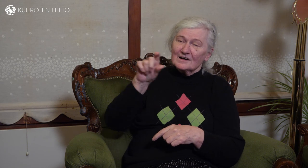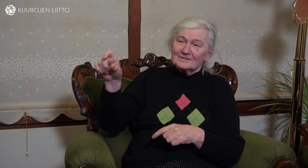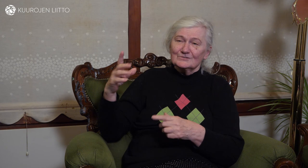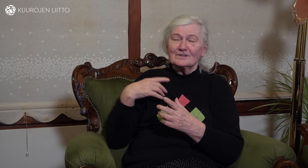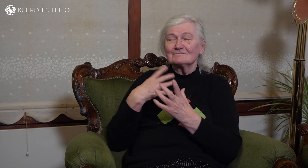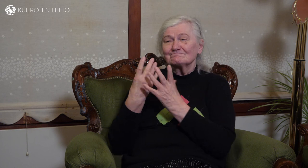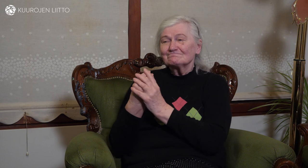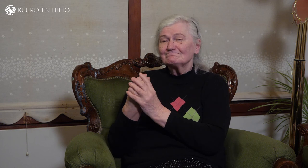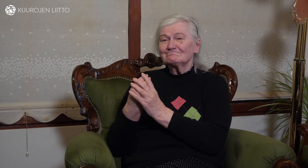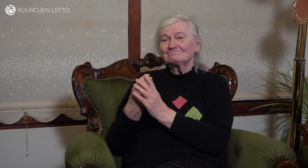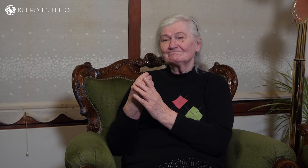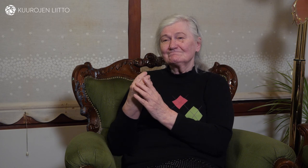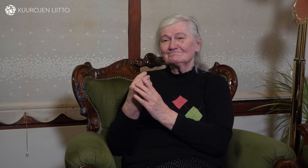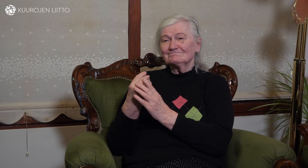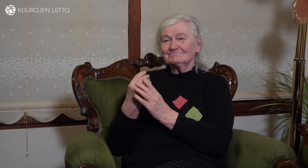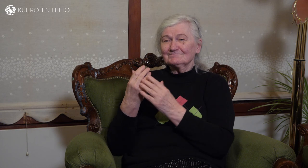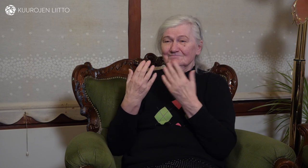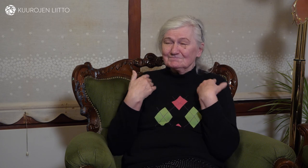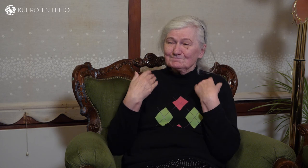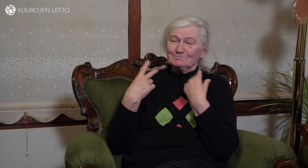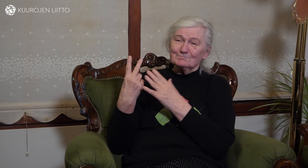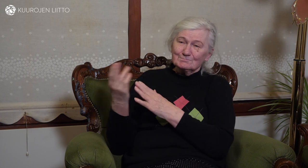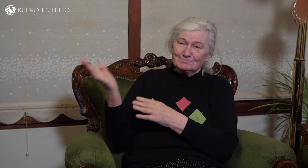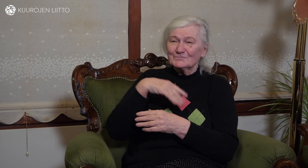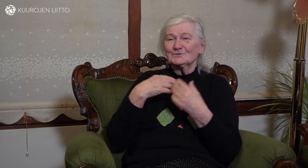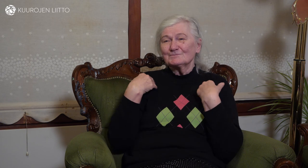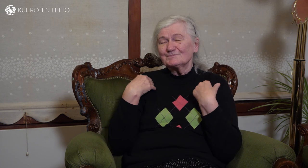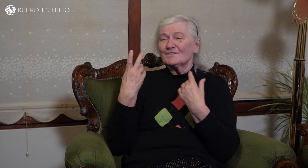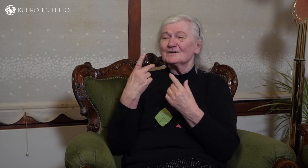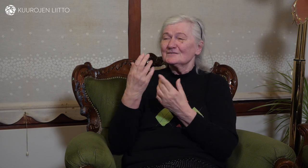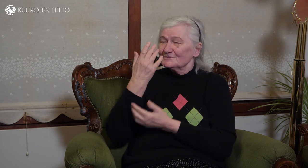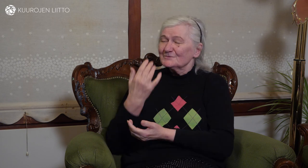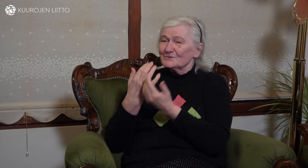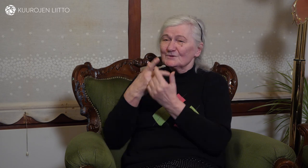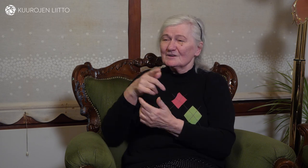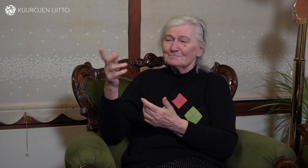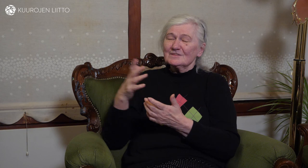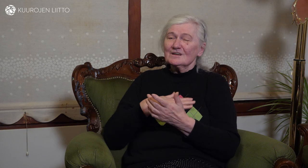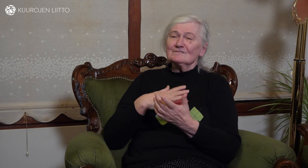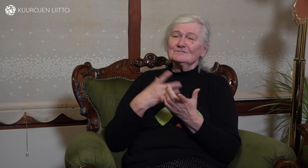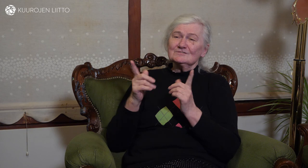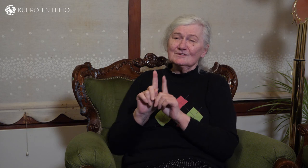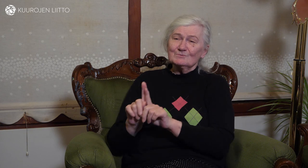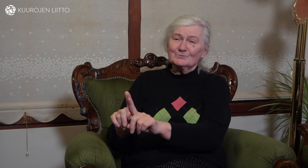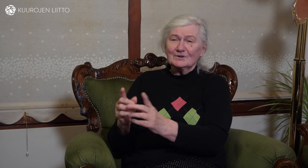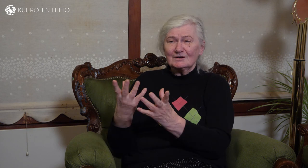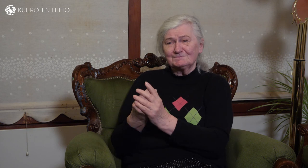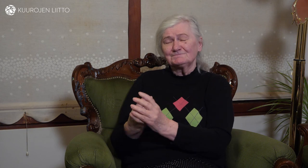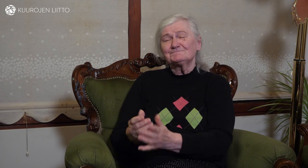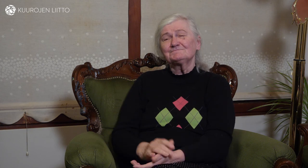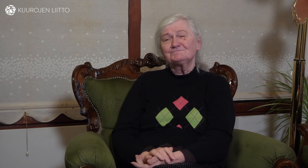seniorien kaipaavan juttelu- ja liikuntaseuraa.